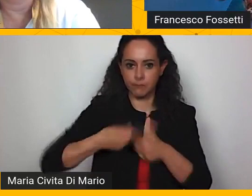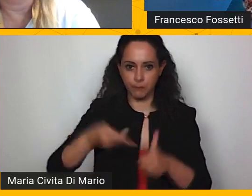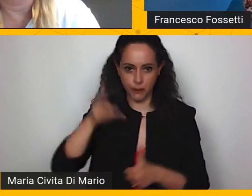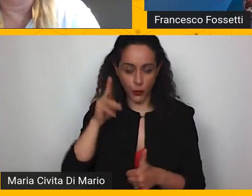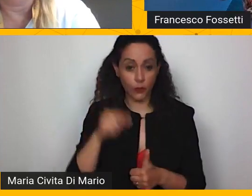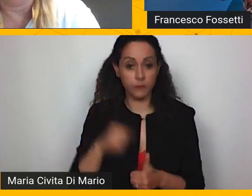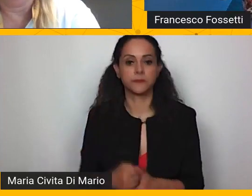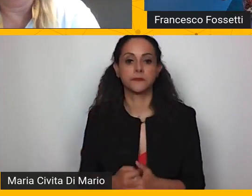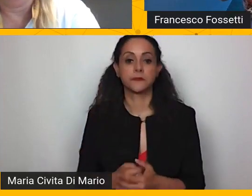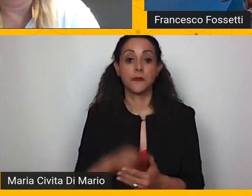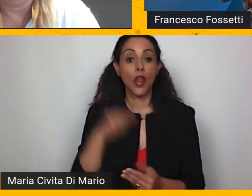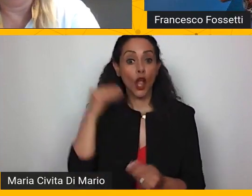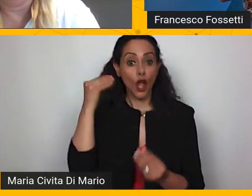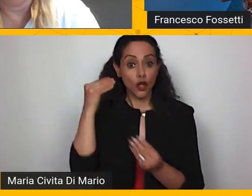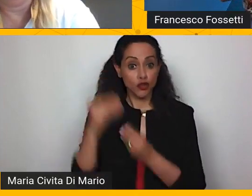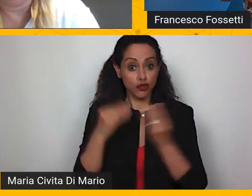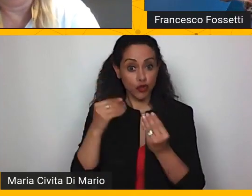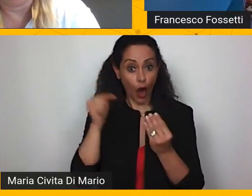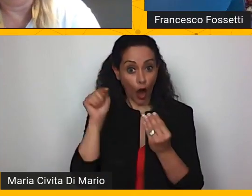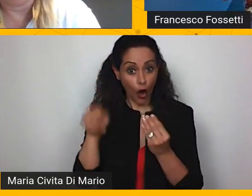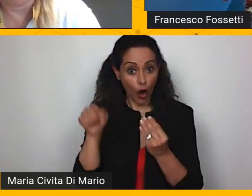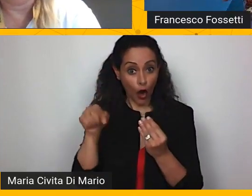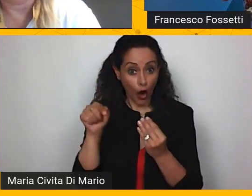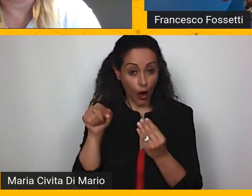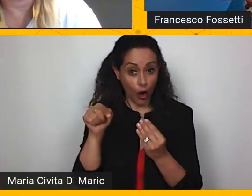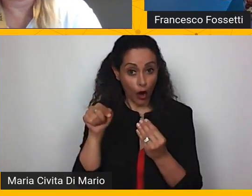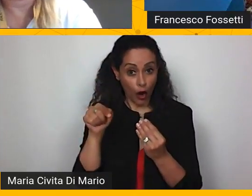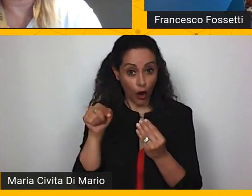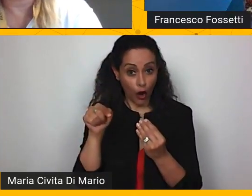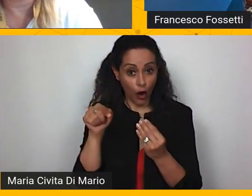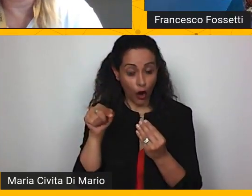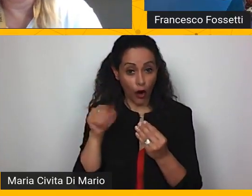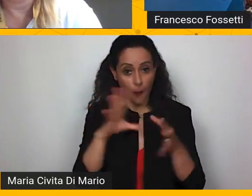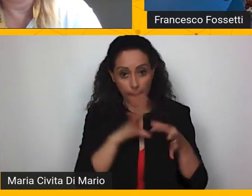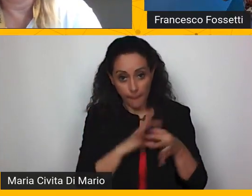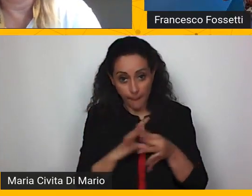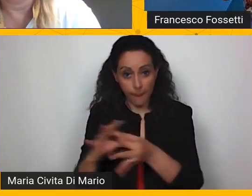competitivo. Fra l'altro il gioco stesso poi